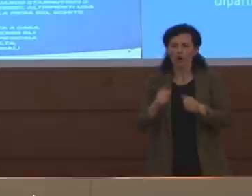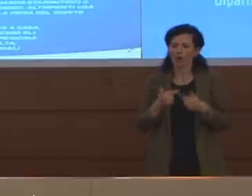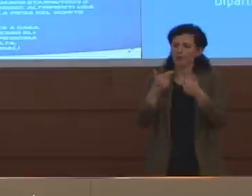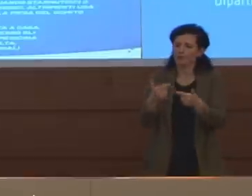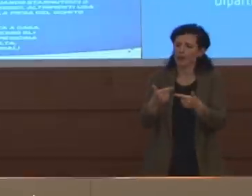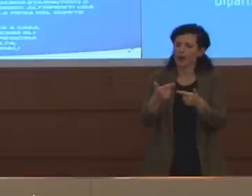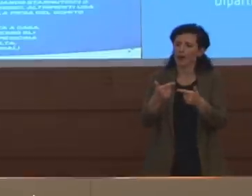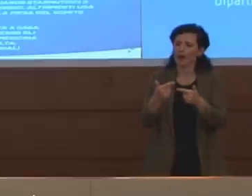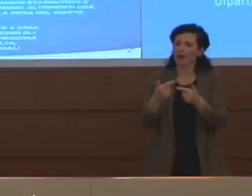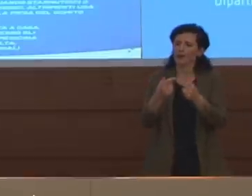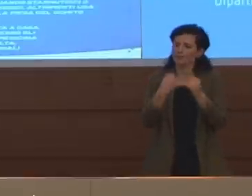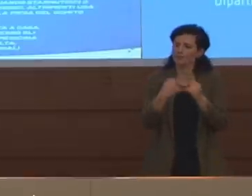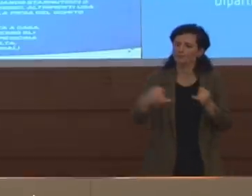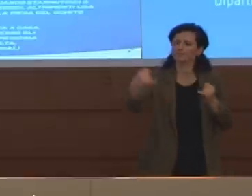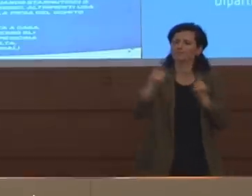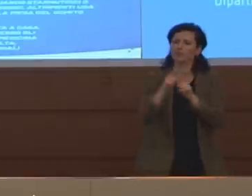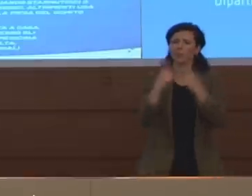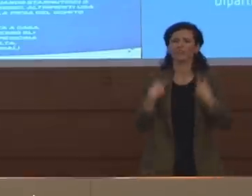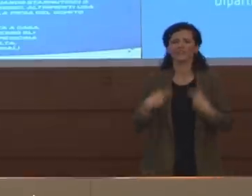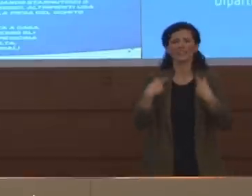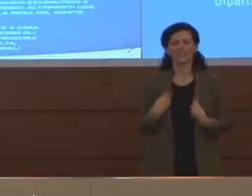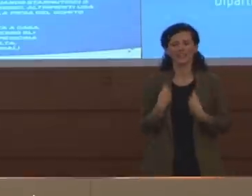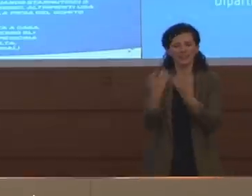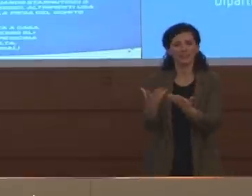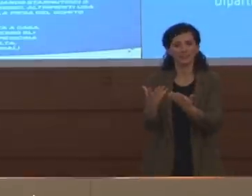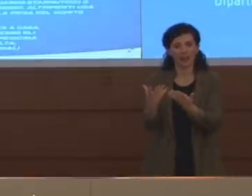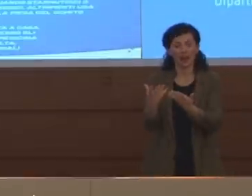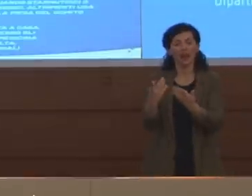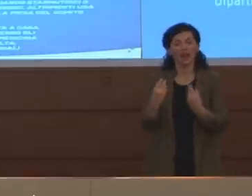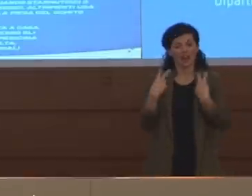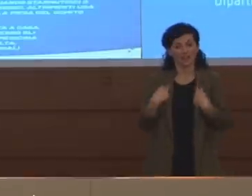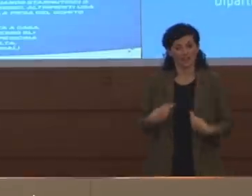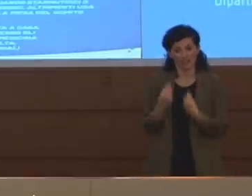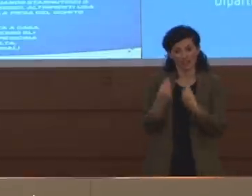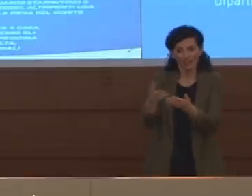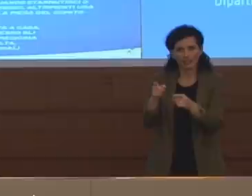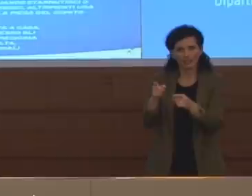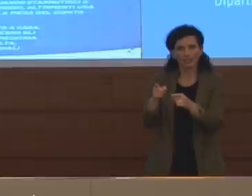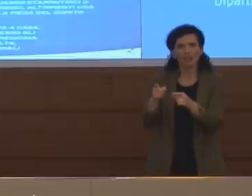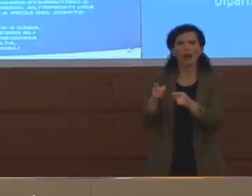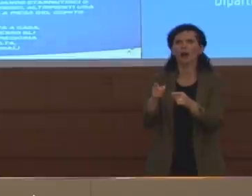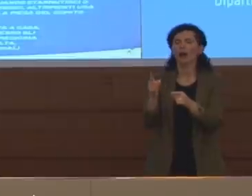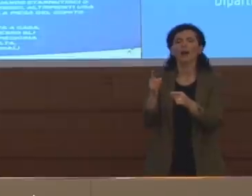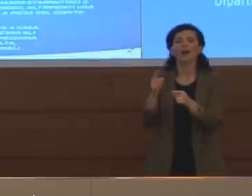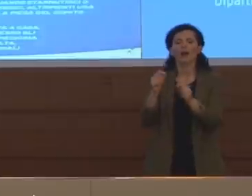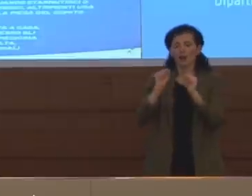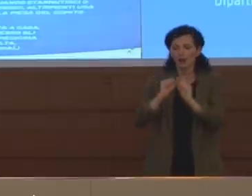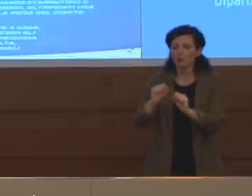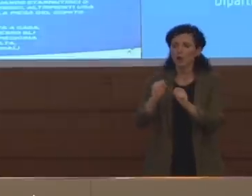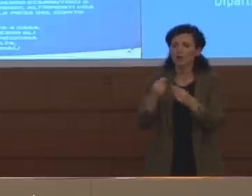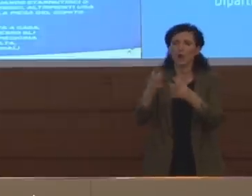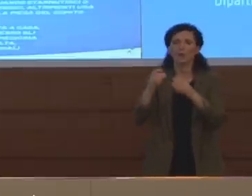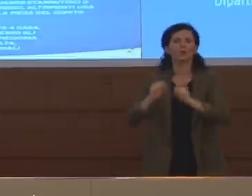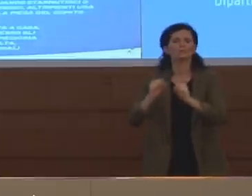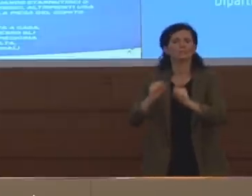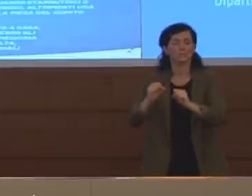altrimenti rischierebbero di andare irrimediabilmente perduti e perché